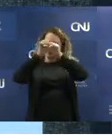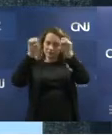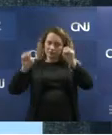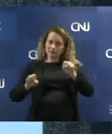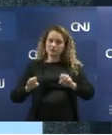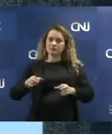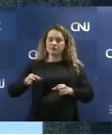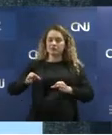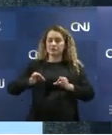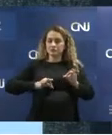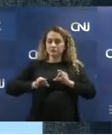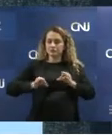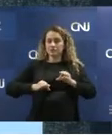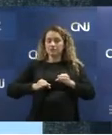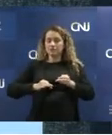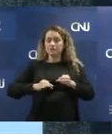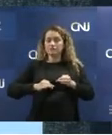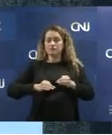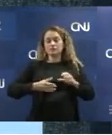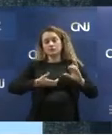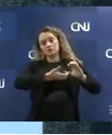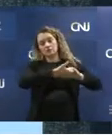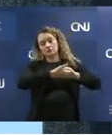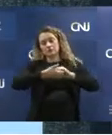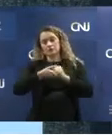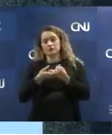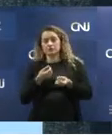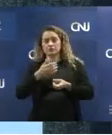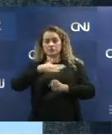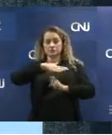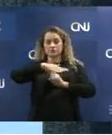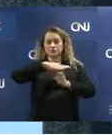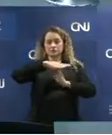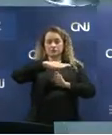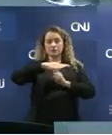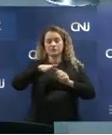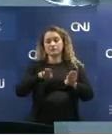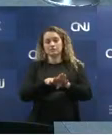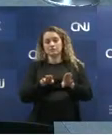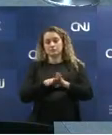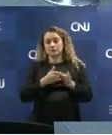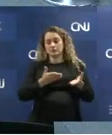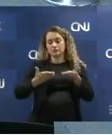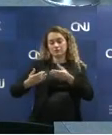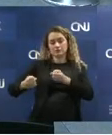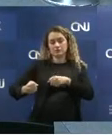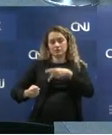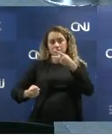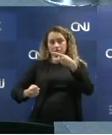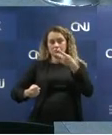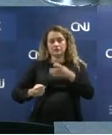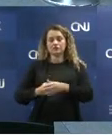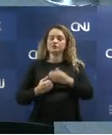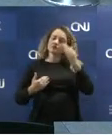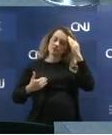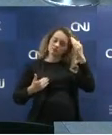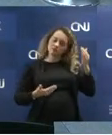e de investimentos. Tempo a presidente também cumprimentos de senhoras, conselheiros e conselheiros.